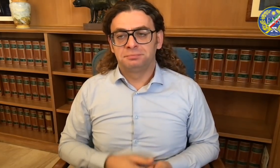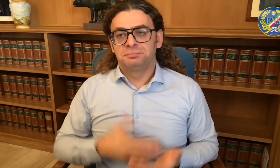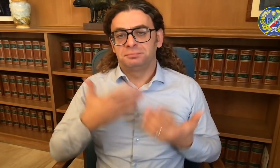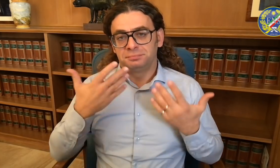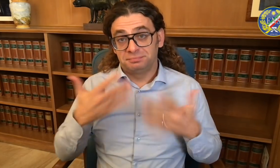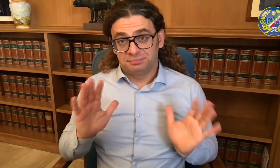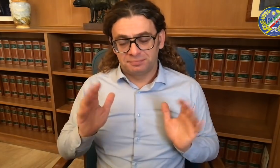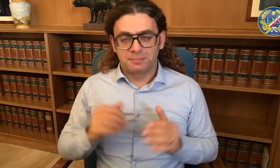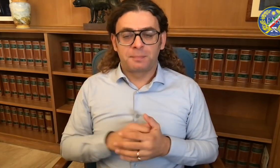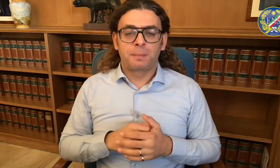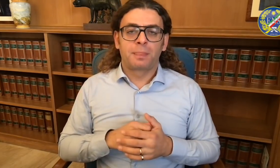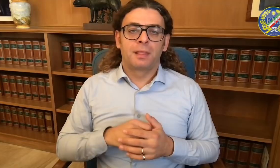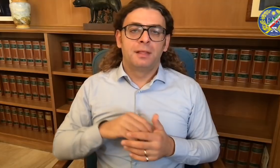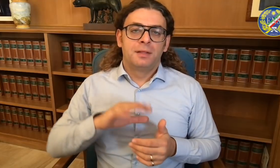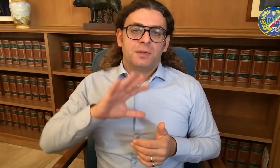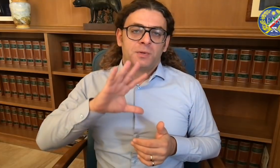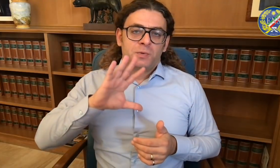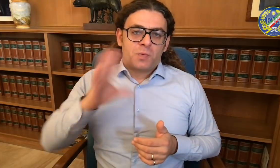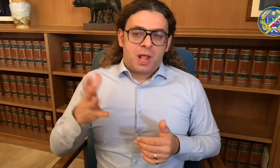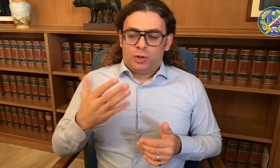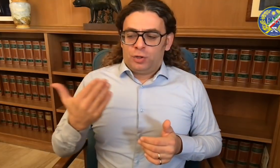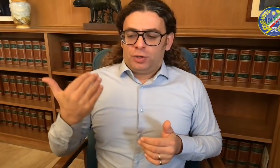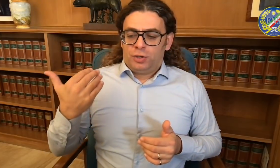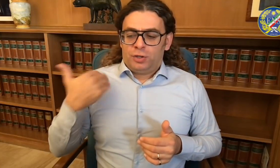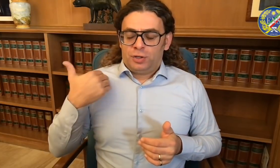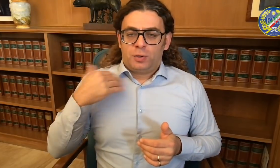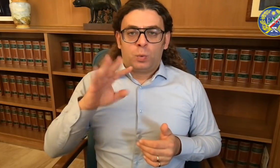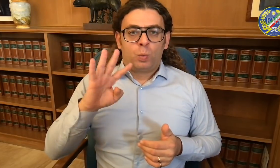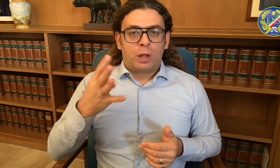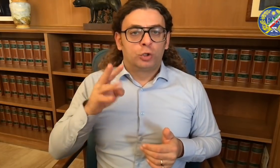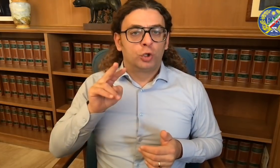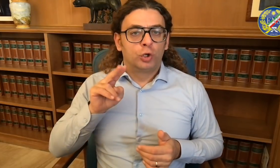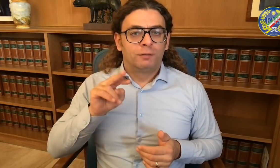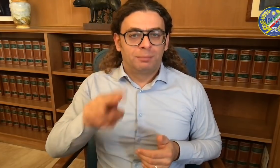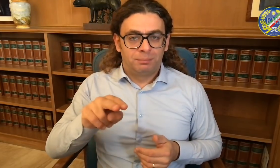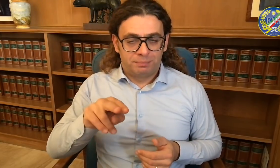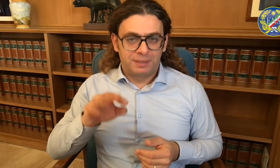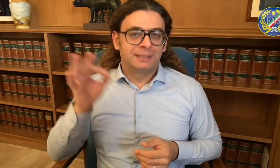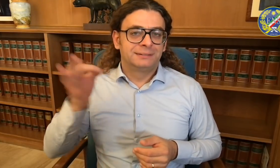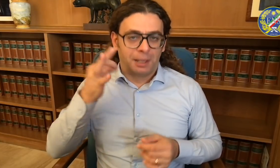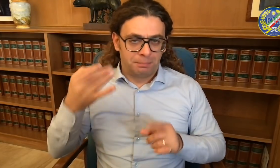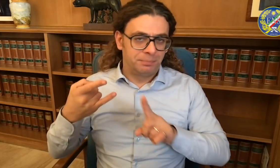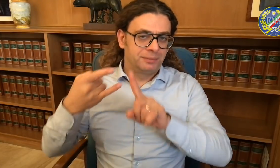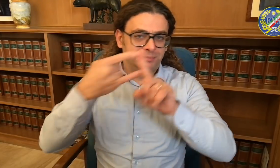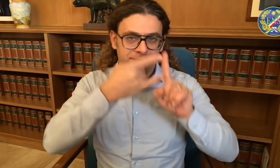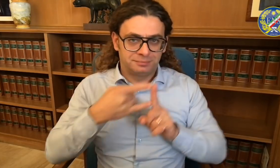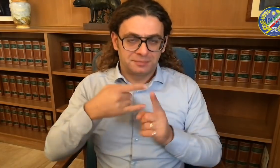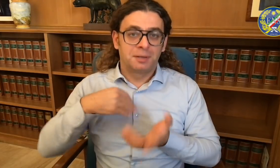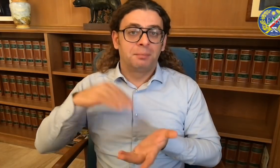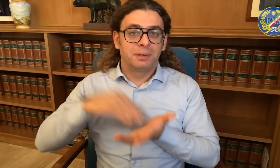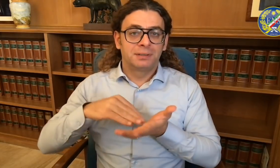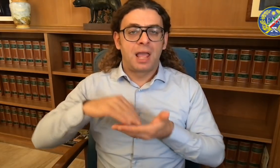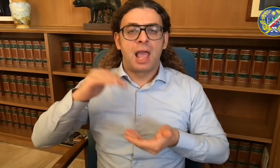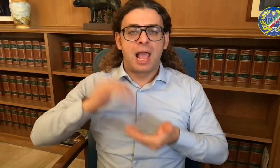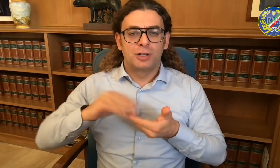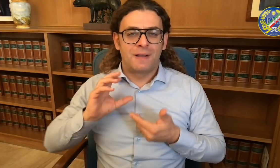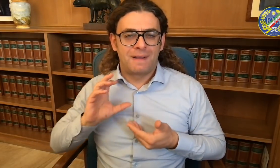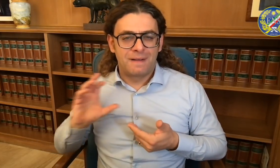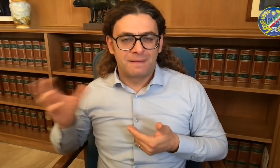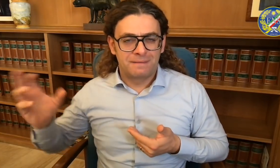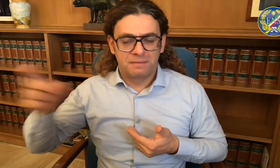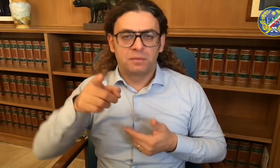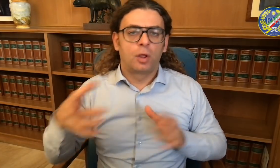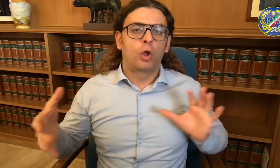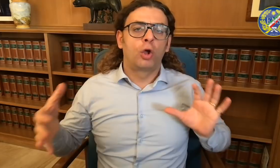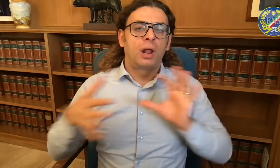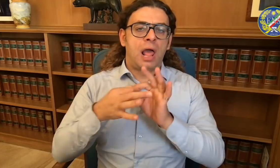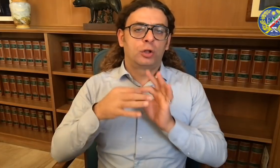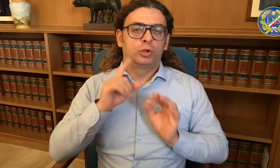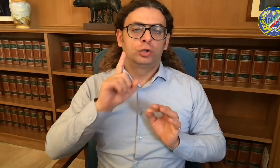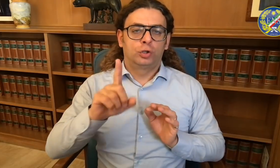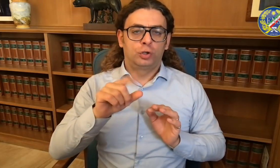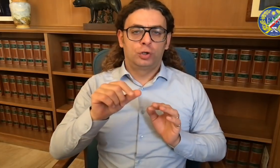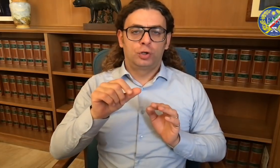Terminato questo argomento, un’altra comunicazione. Lo scorso 4 novembre sempre su zoom varie associazioni hanno partecipato a una riunione